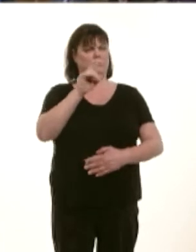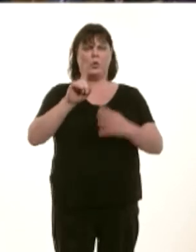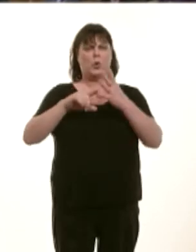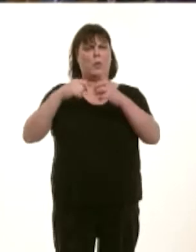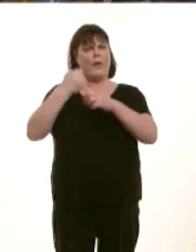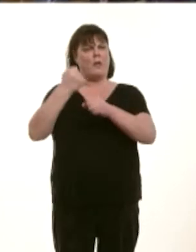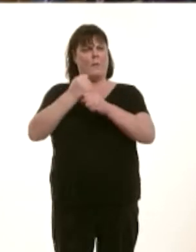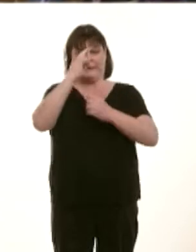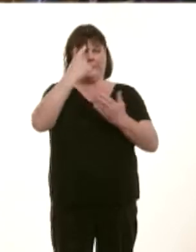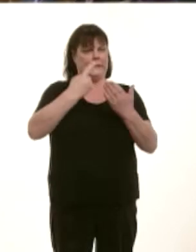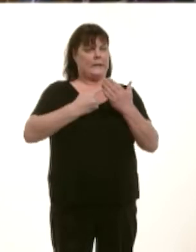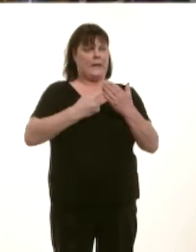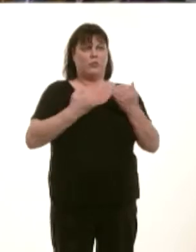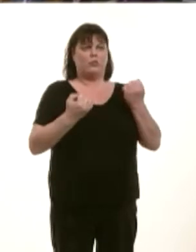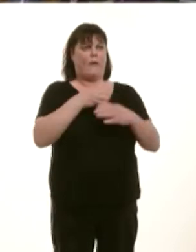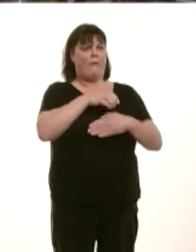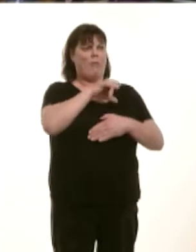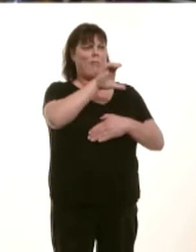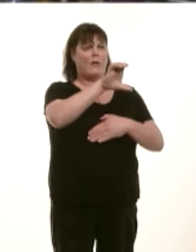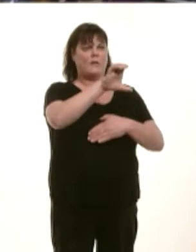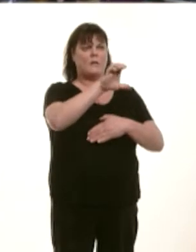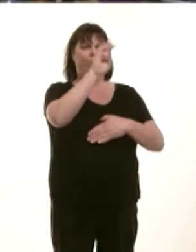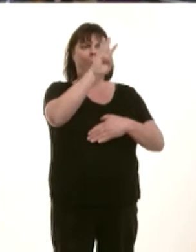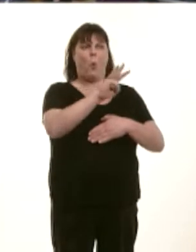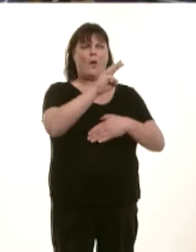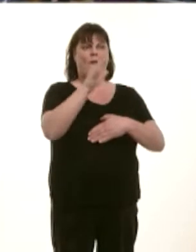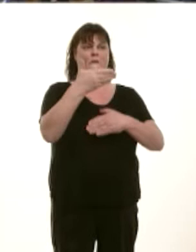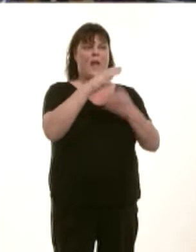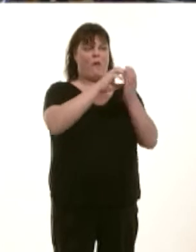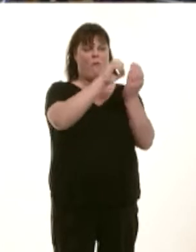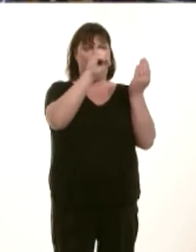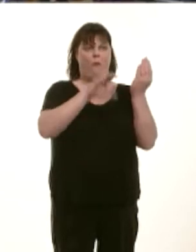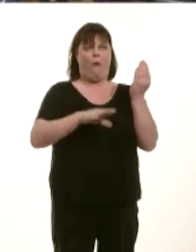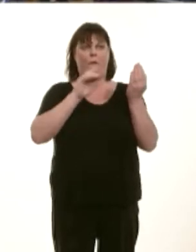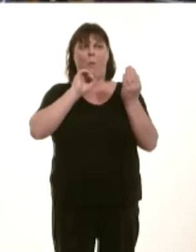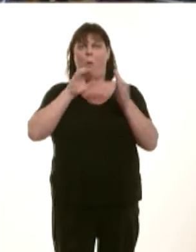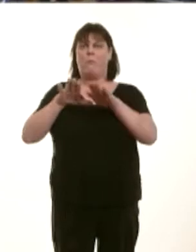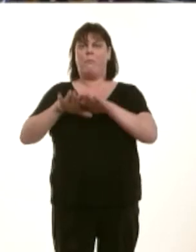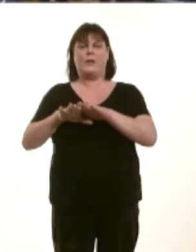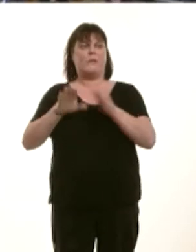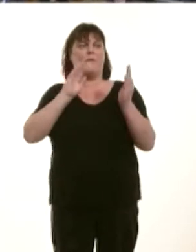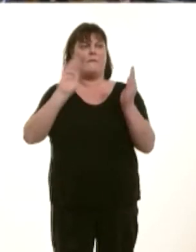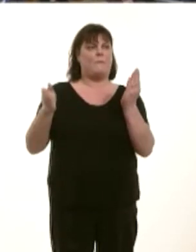ynglyn ‚ chyflwyno baner y Deyrnas Unedig yn hytrach na baner Cymru ar drwyddedau gyrru? OAQ(4)2055(FM) Carwyn Jones: Nid oedd ymgynghoriad ‚ ni